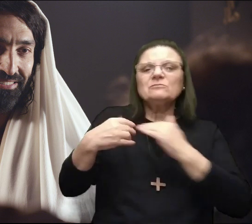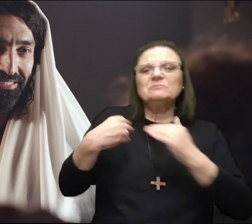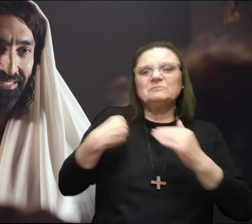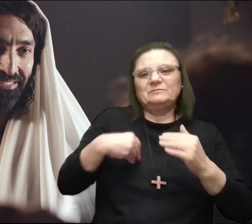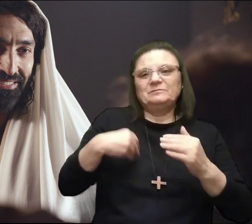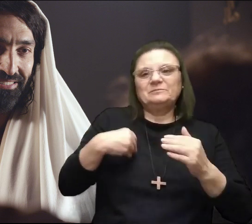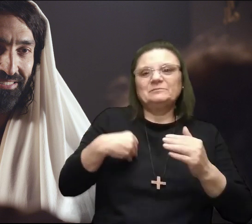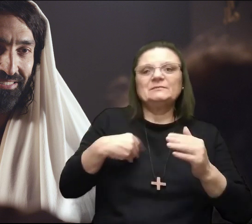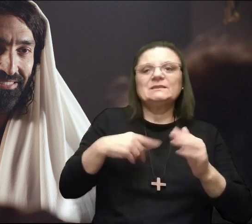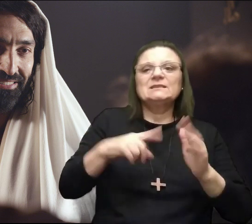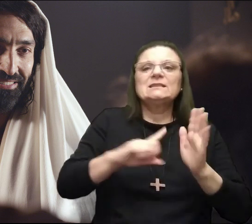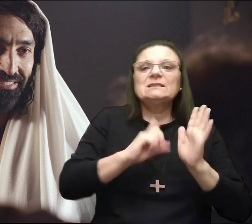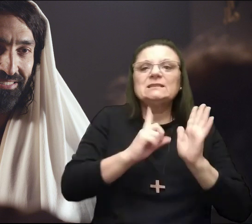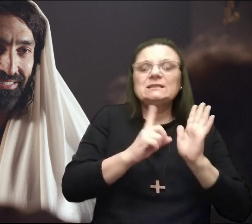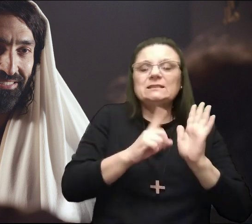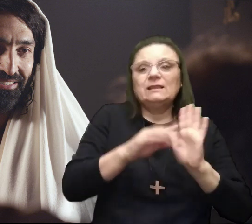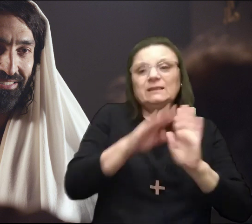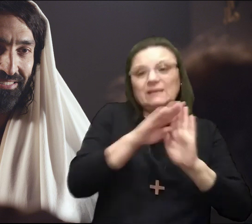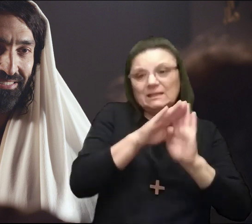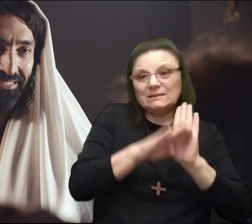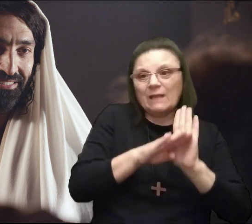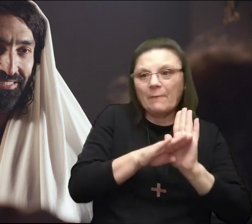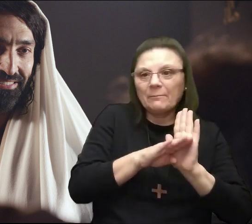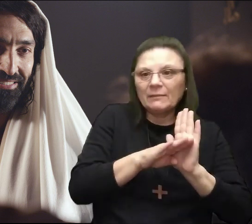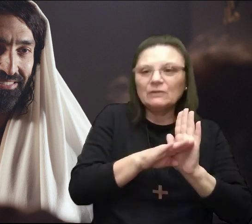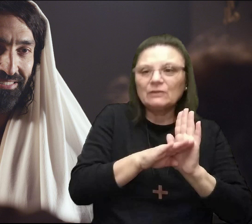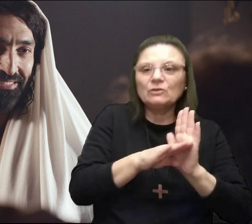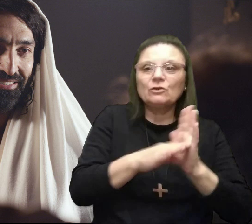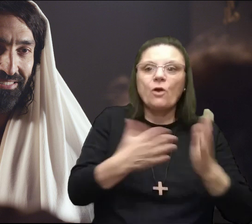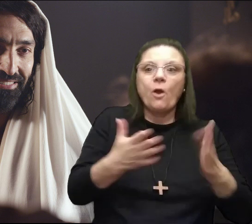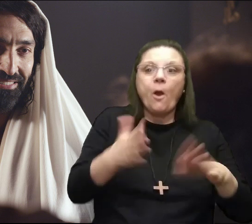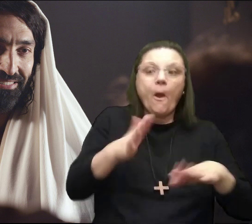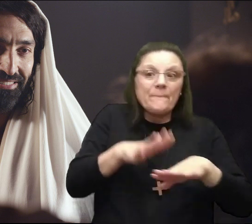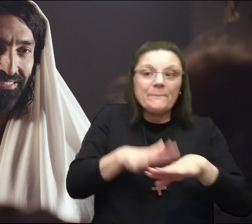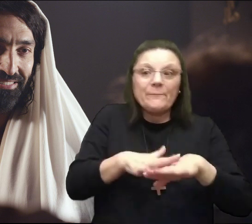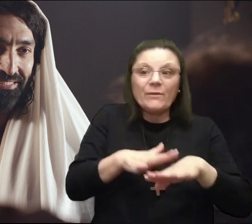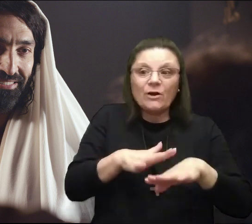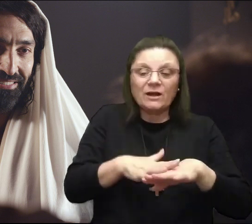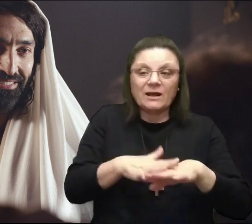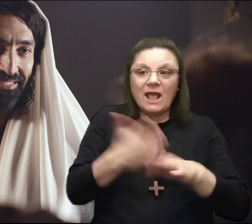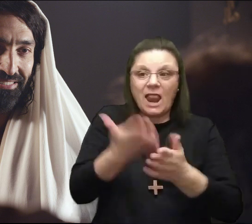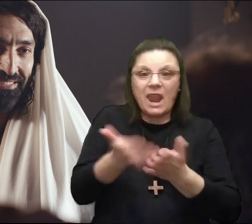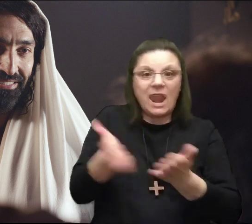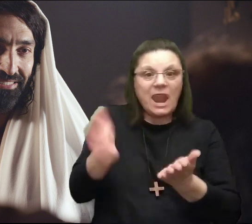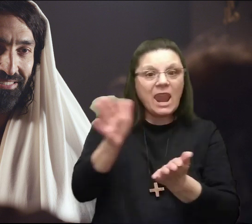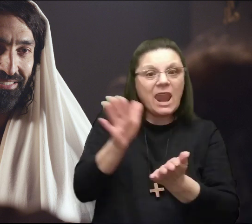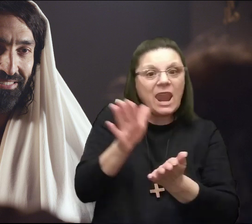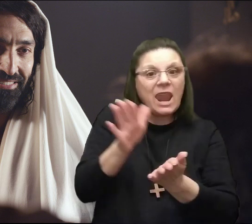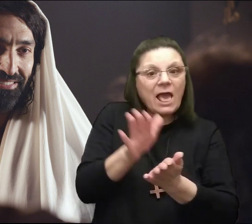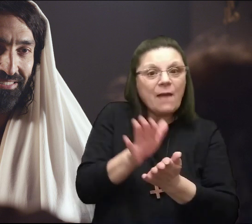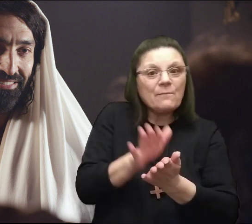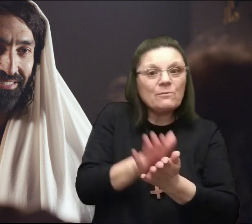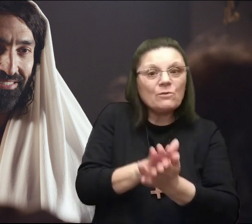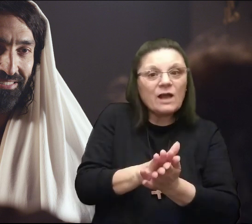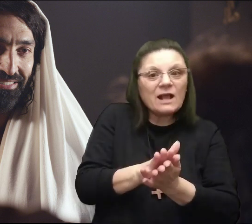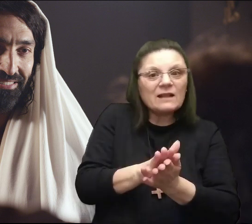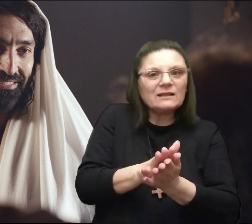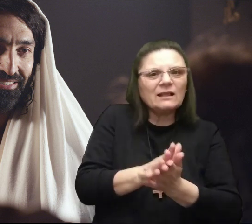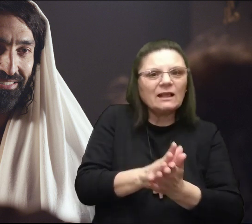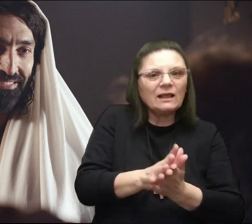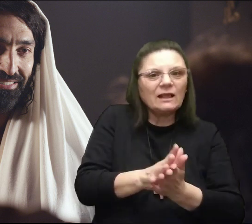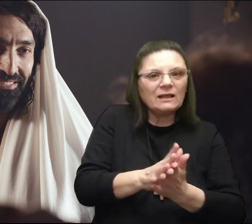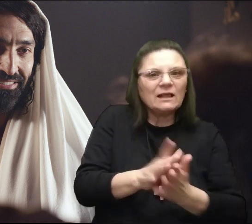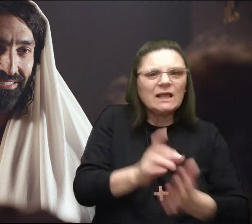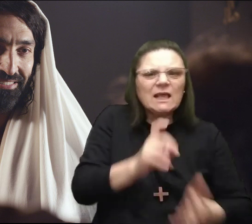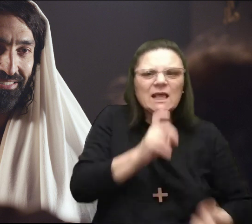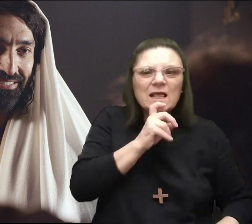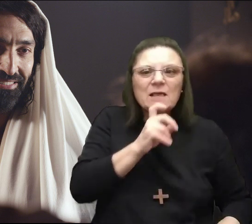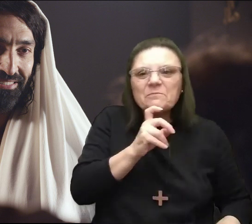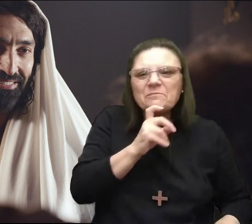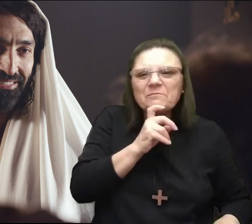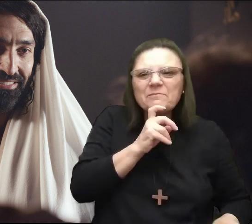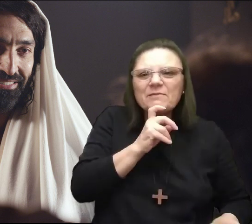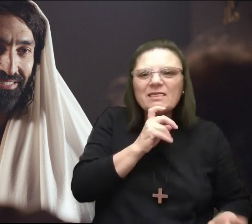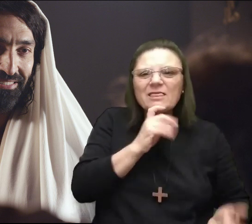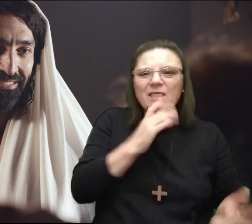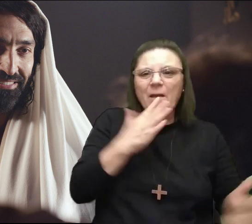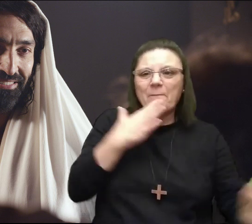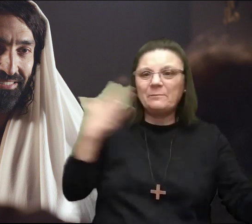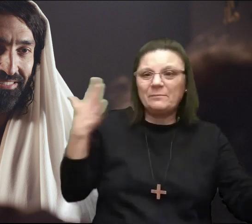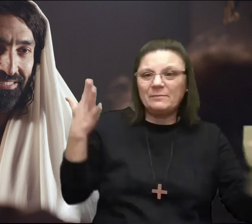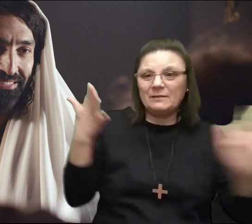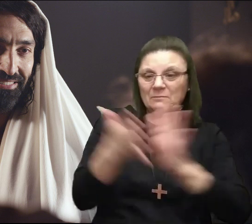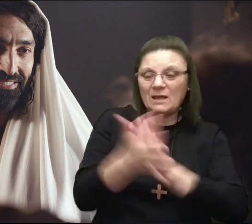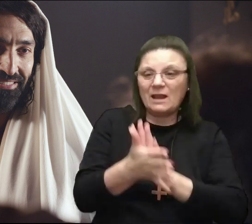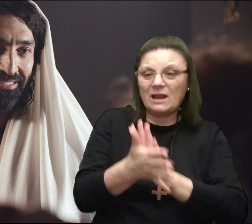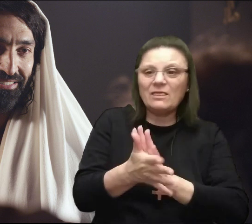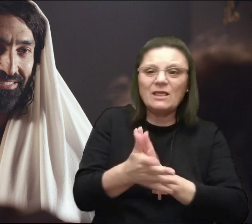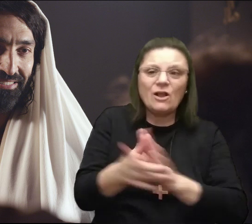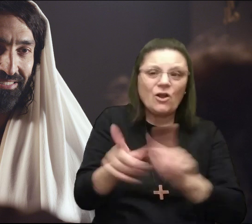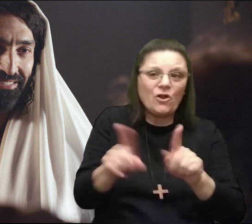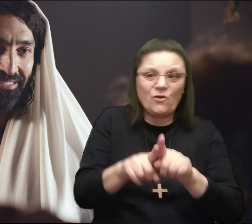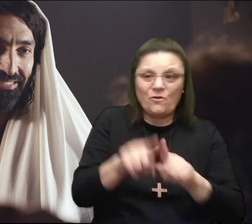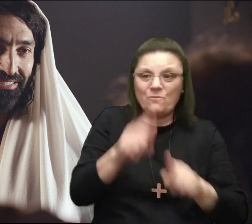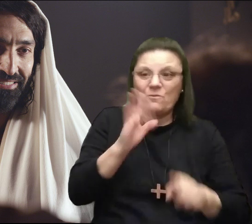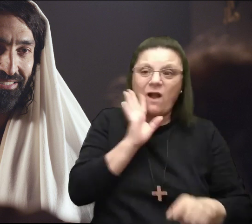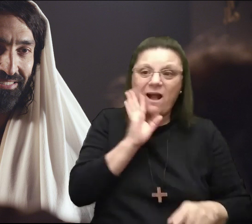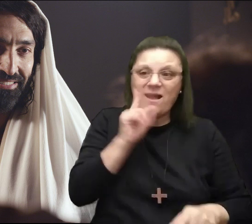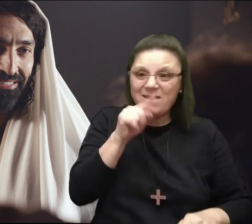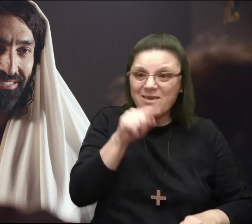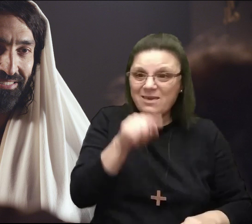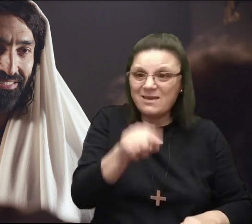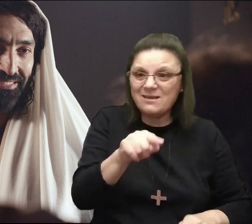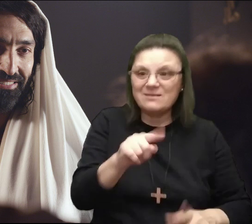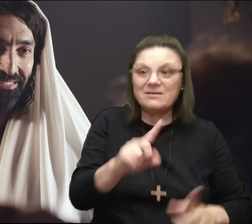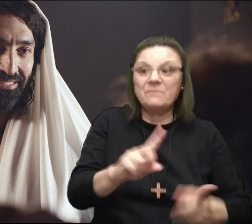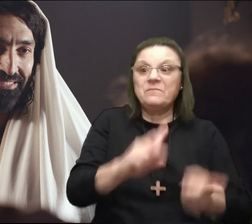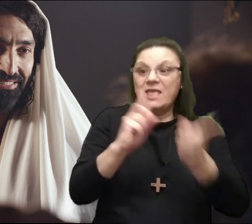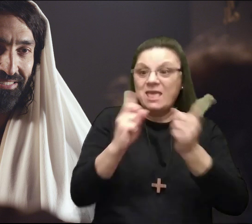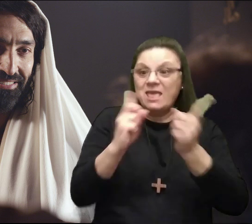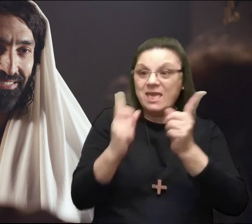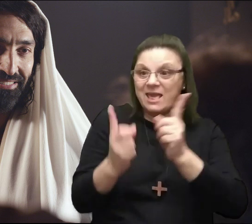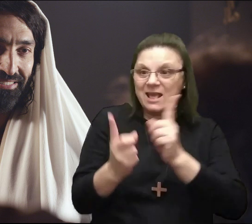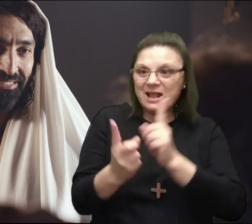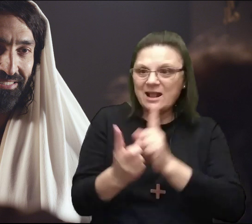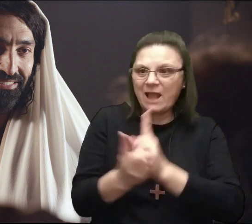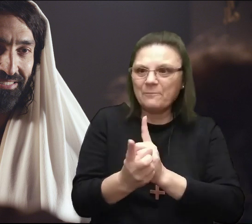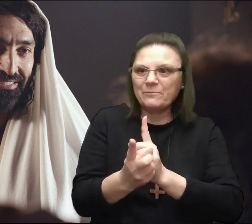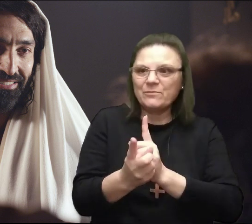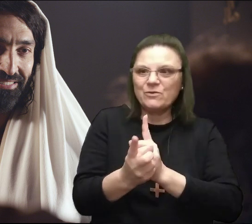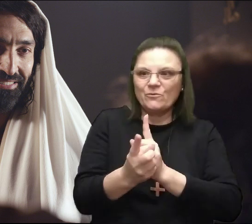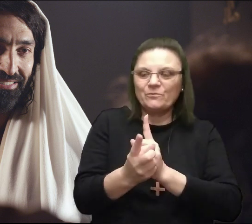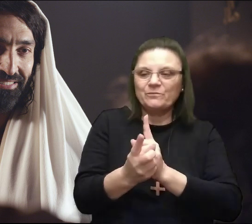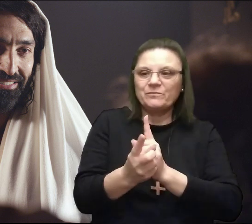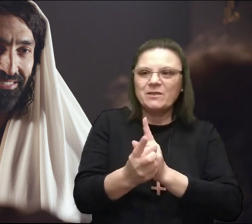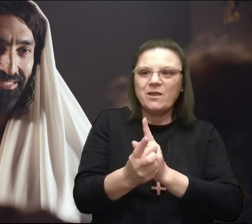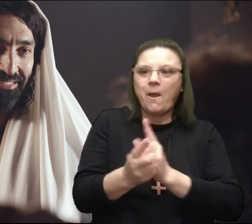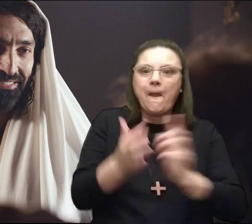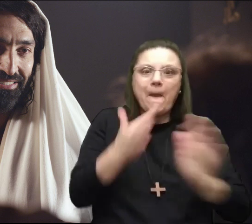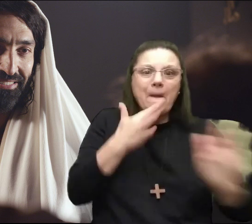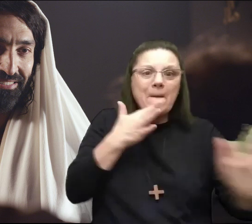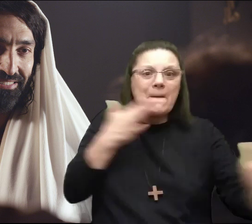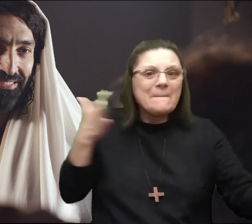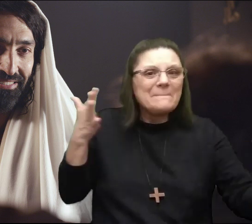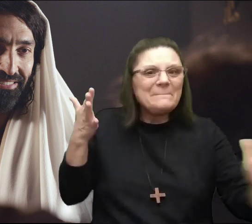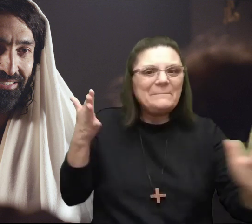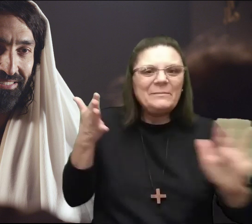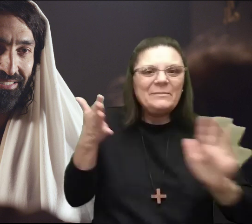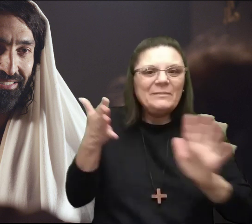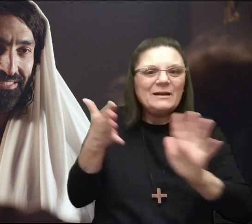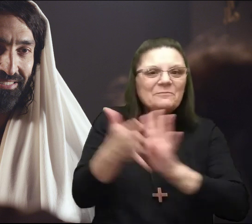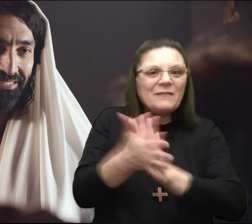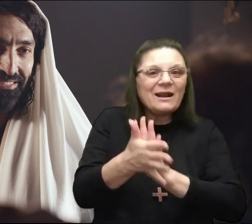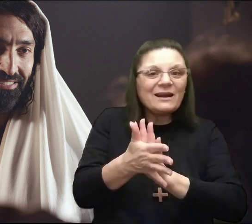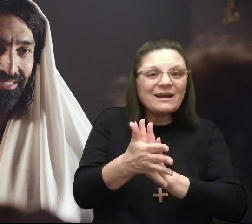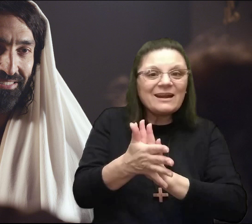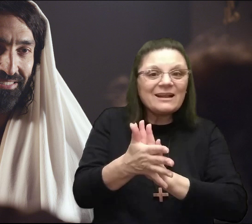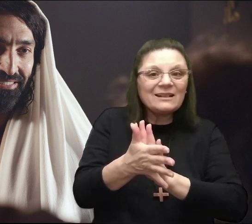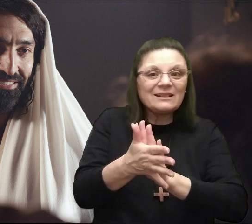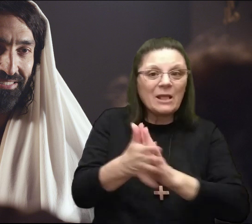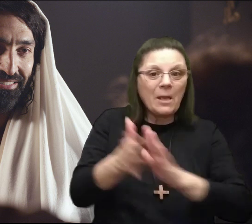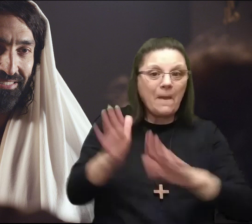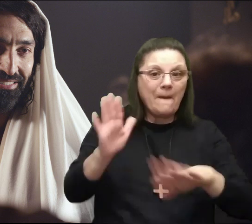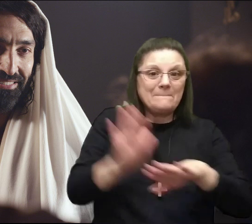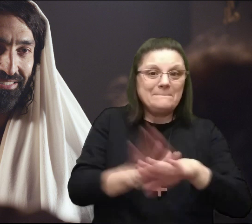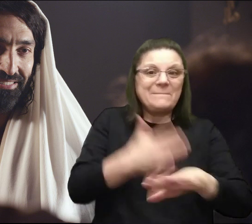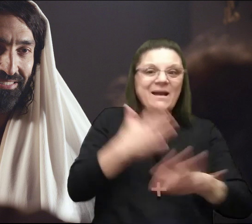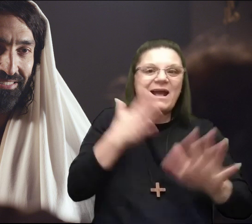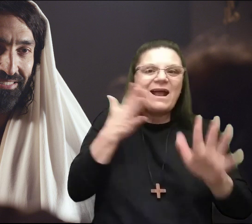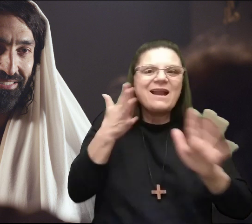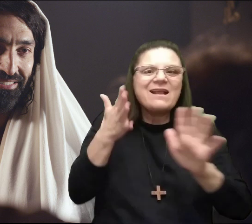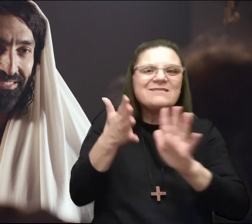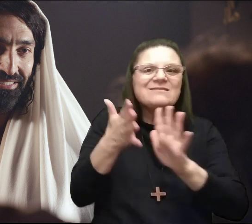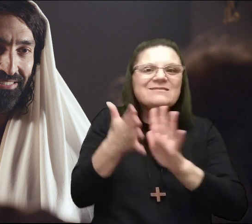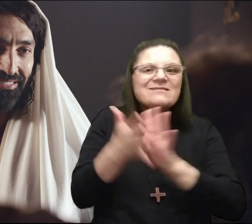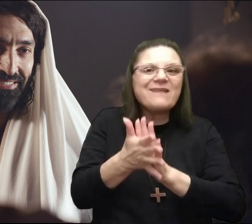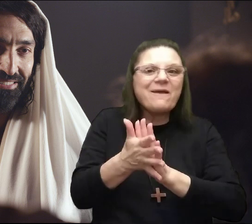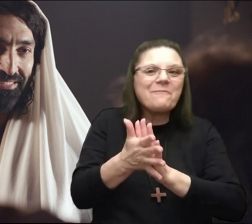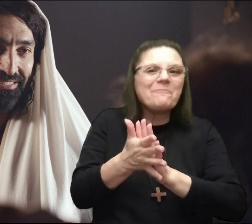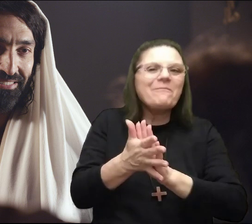del Antiguo Testamento, porque la muerte les impedía permanecer; como éste, en cambio,